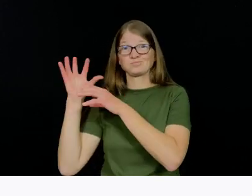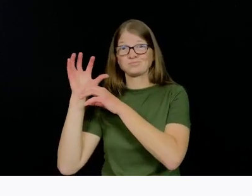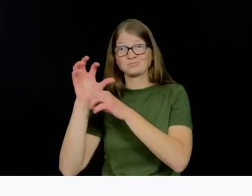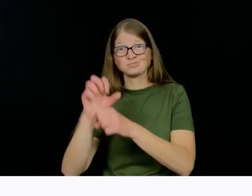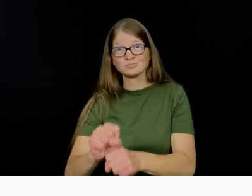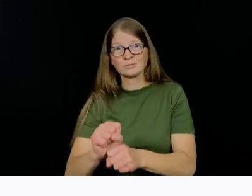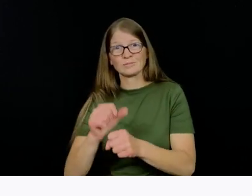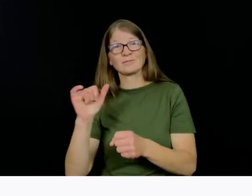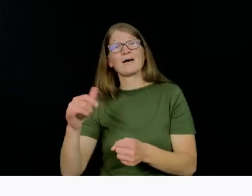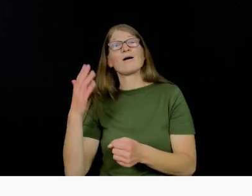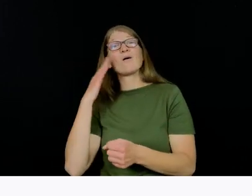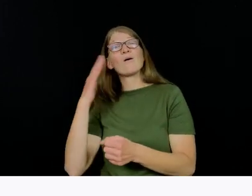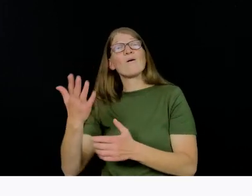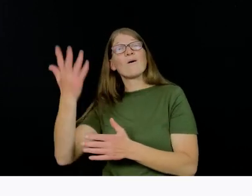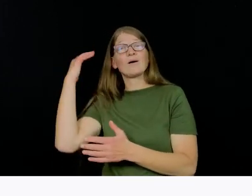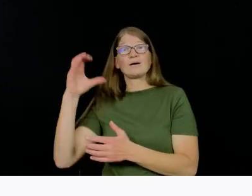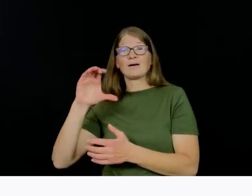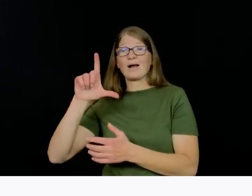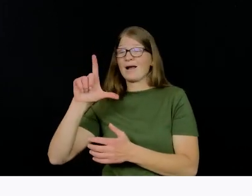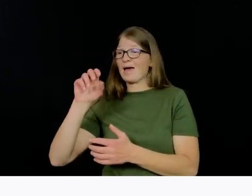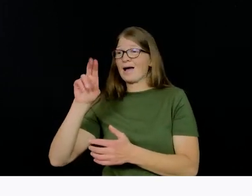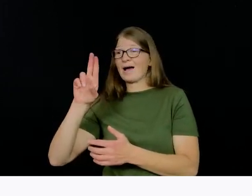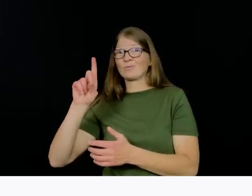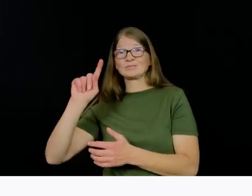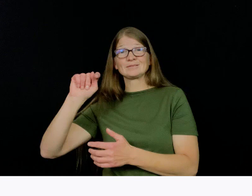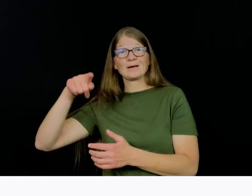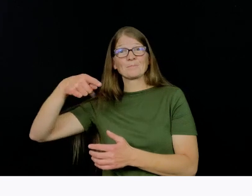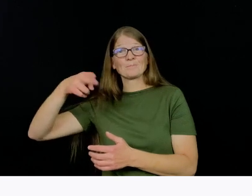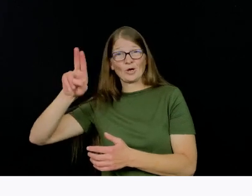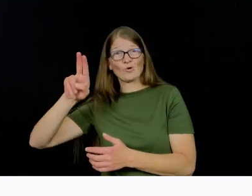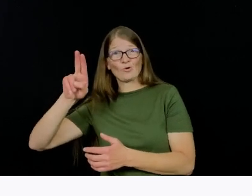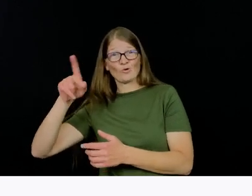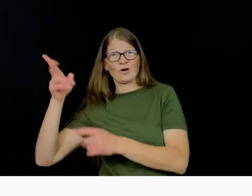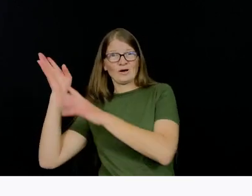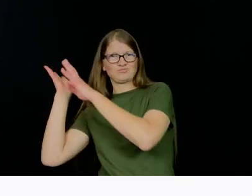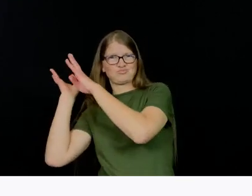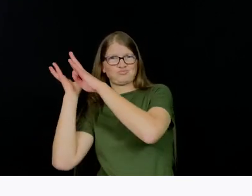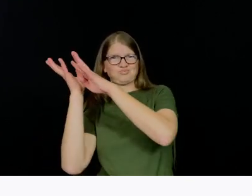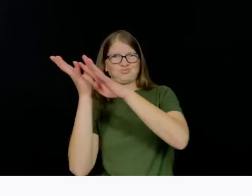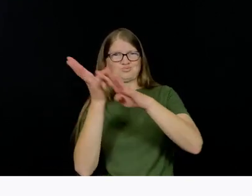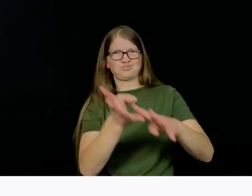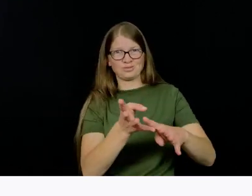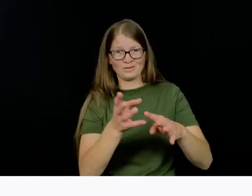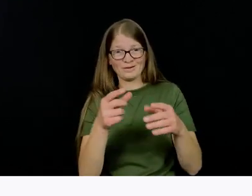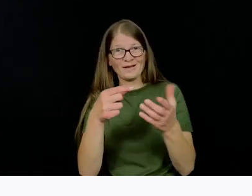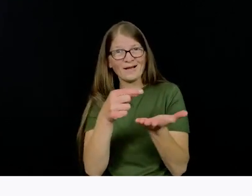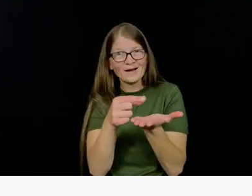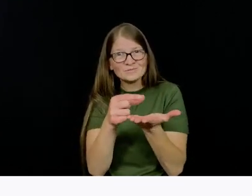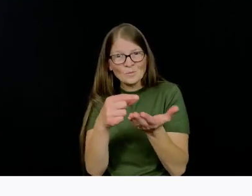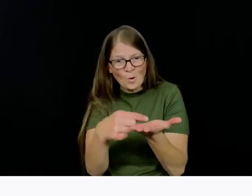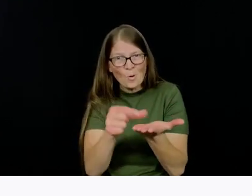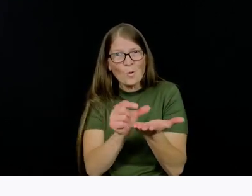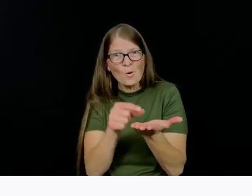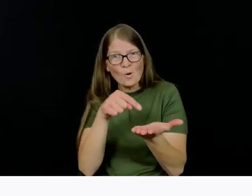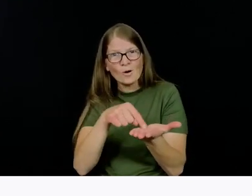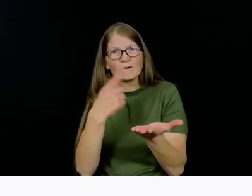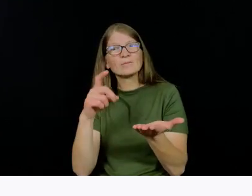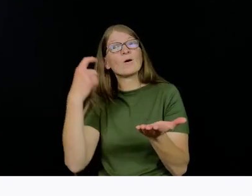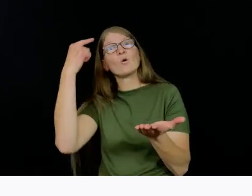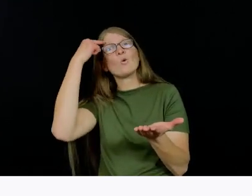لهذا السبب قمنا بناء وحدات المعالجة السحابية Cloud TPU وهي رقائق مسرّعة تم تطويرها على وجه التحديد للتعلم الآلي للشبكة العصبية